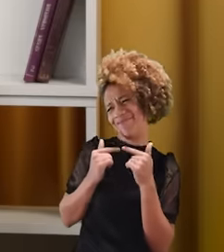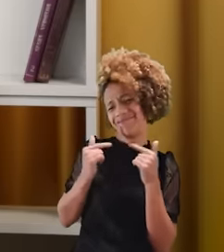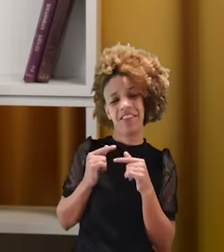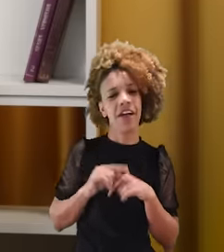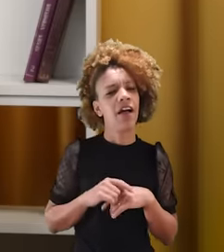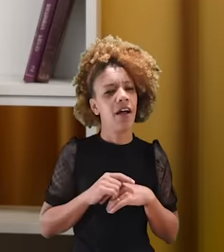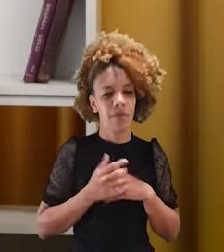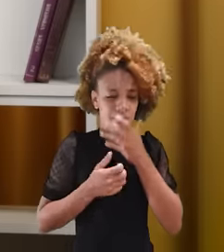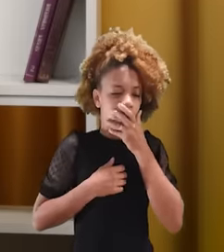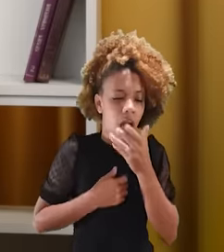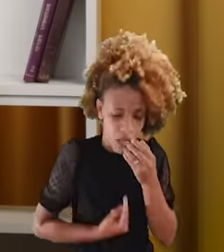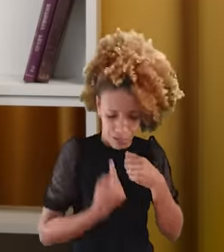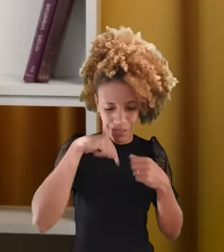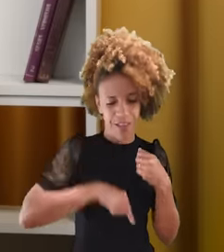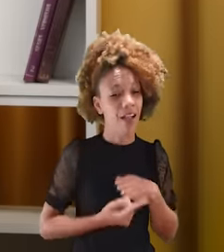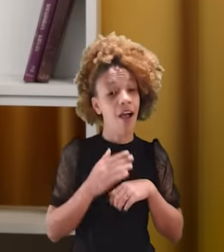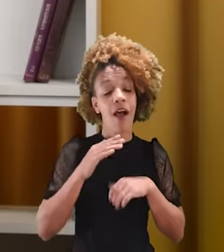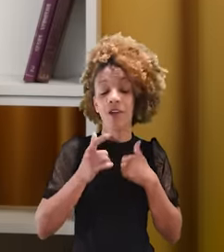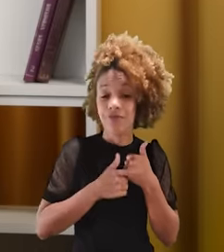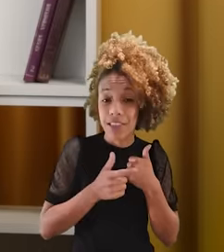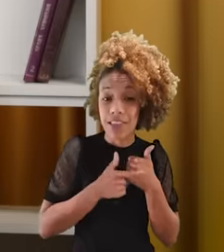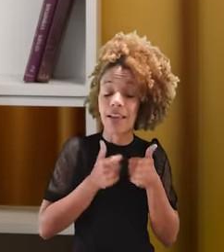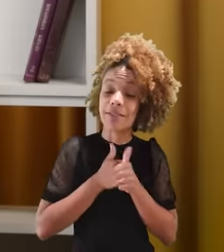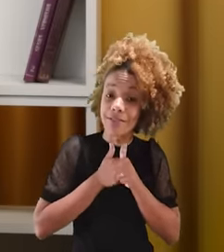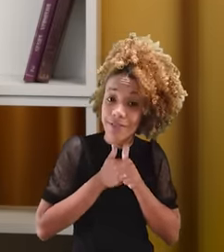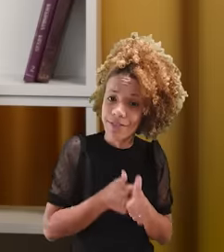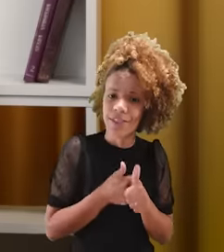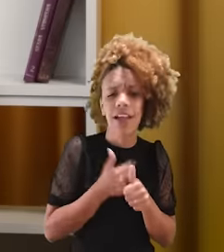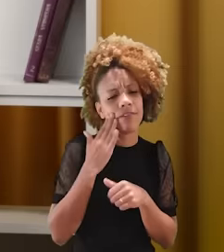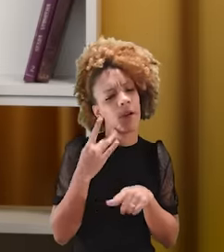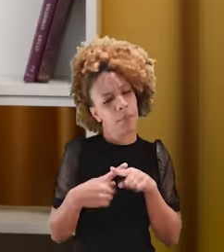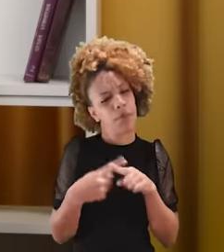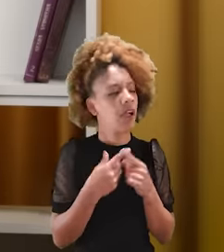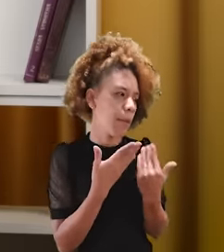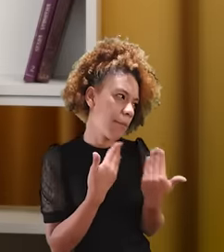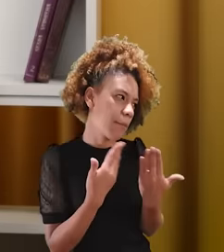ela rotando faz o que você quiser siga sabe por Cara eu acho que esse papo se você viu até aqui